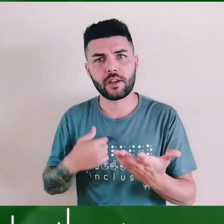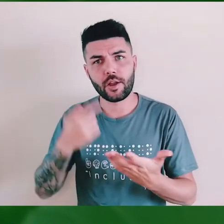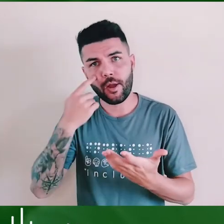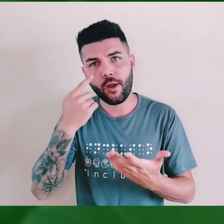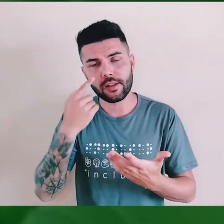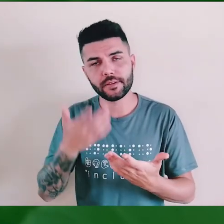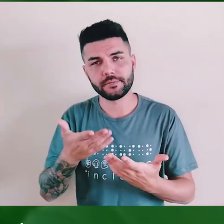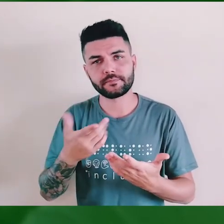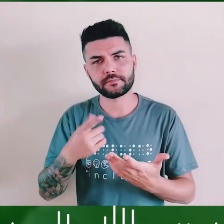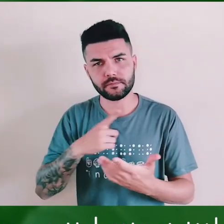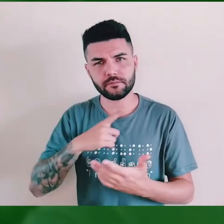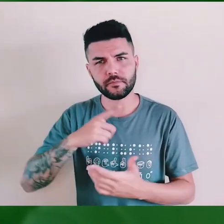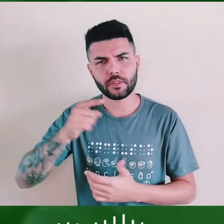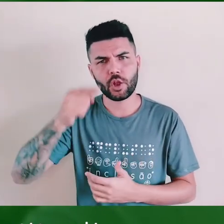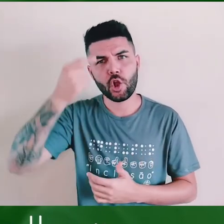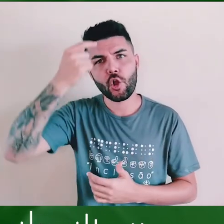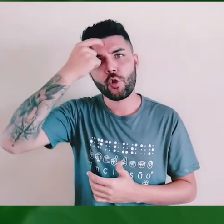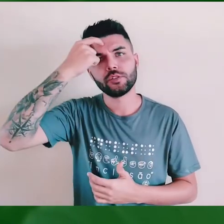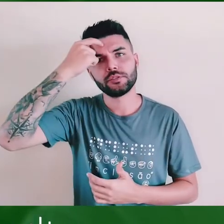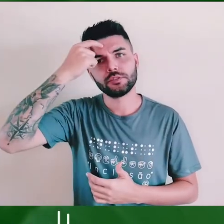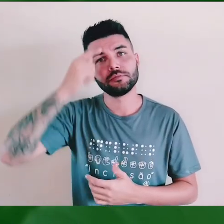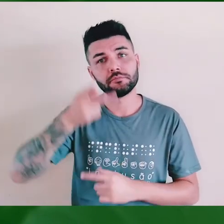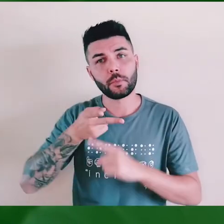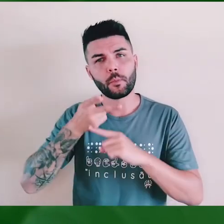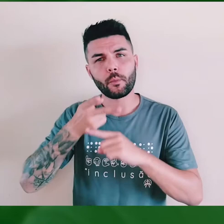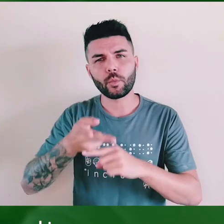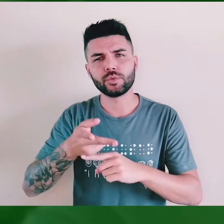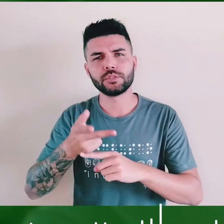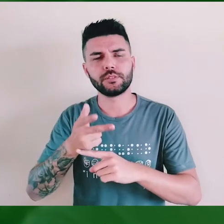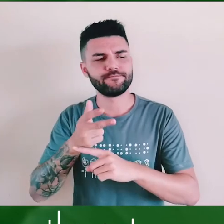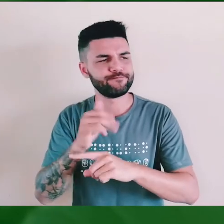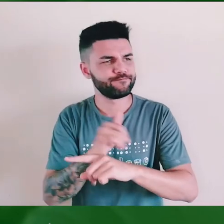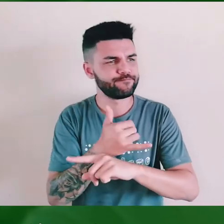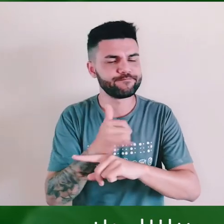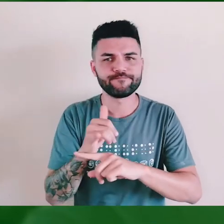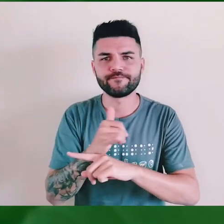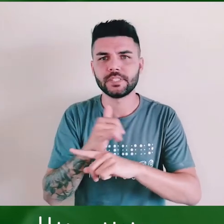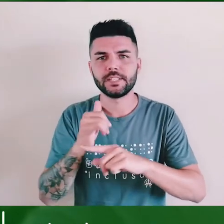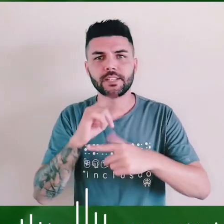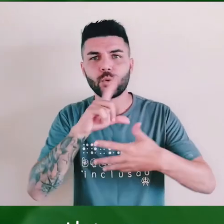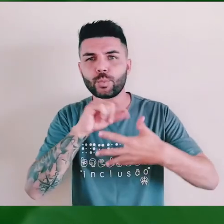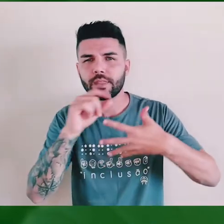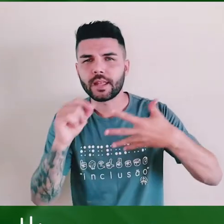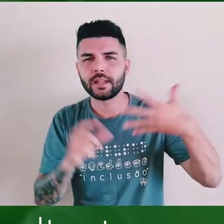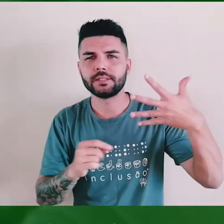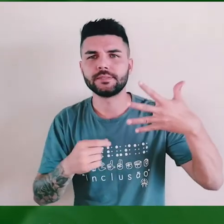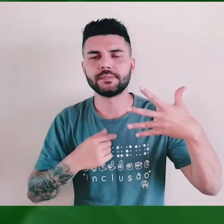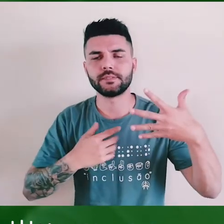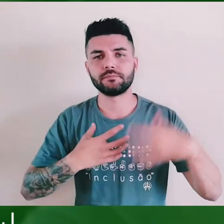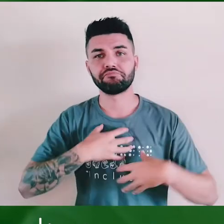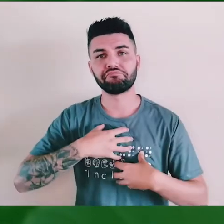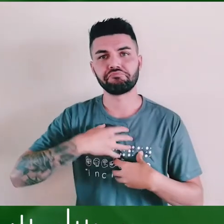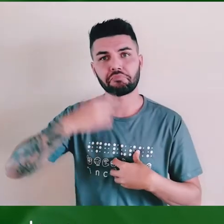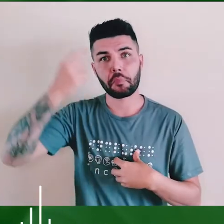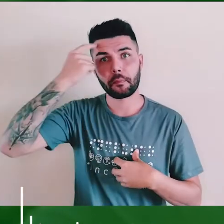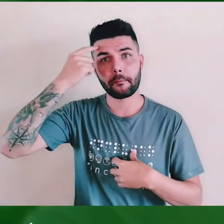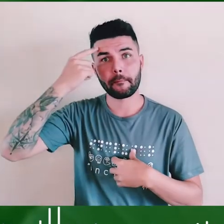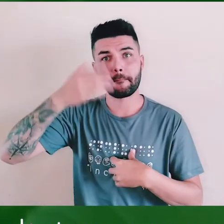consciência de buscar alternativas que te façam ficar melhor. Então por exemplo, eu